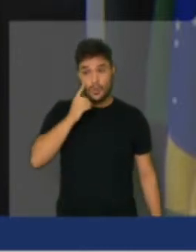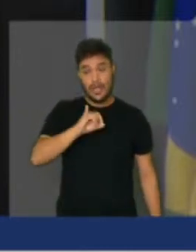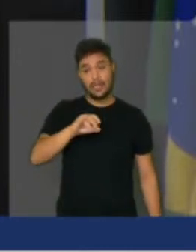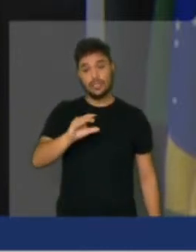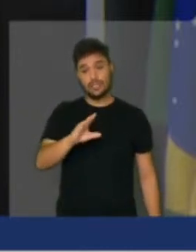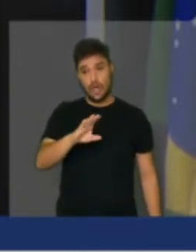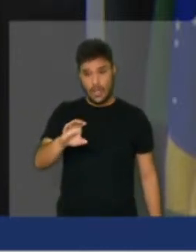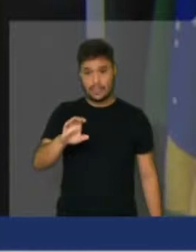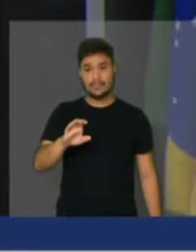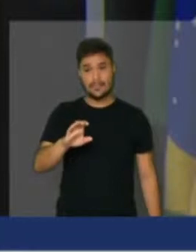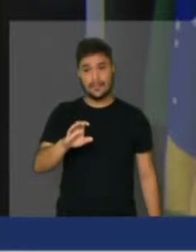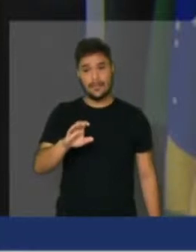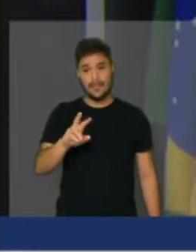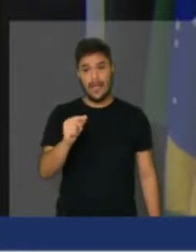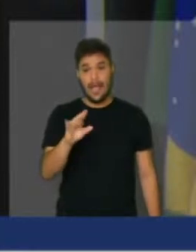CRISTINA, JOYCE CRISTINA, LÁ NO INTERIORZINHO DO PARANÁ .